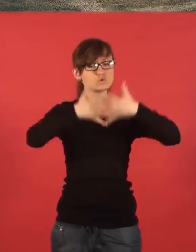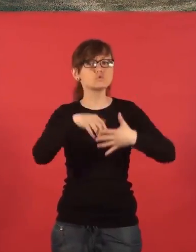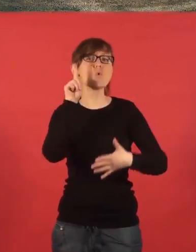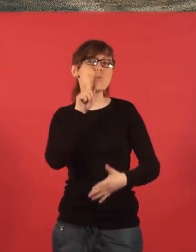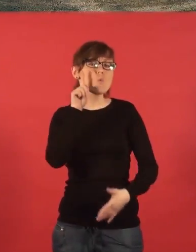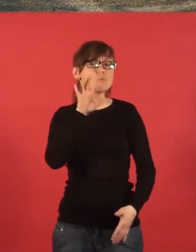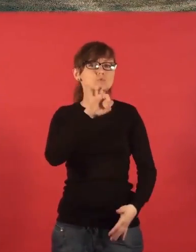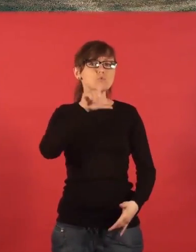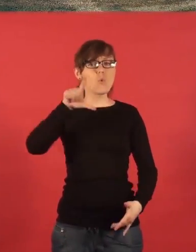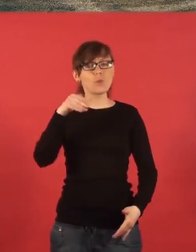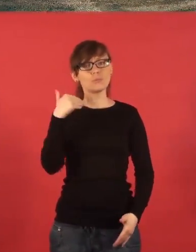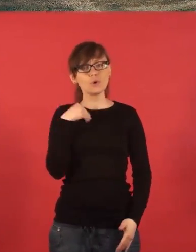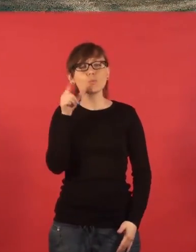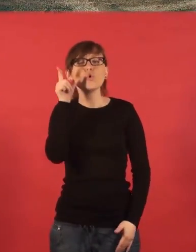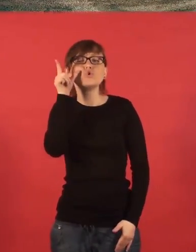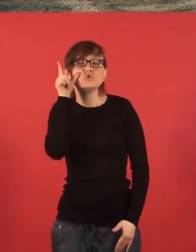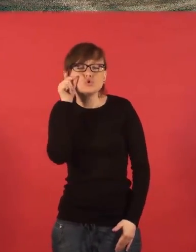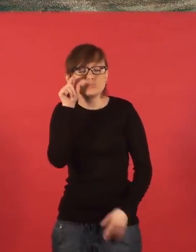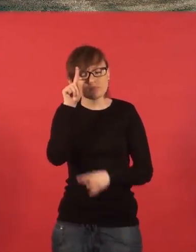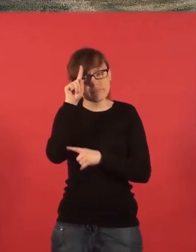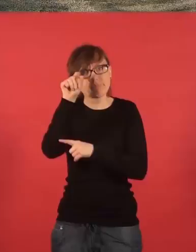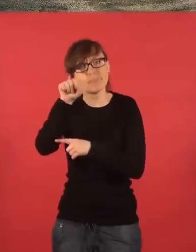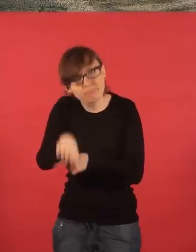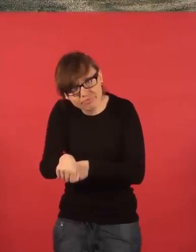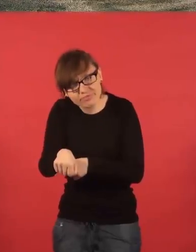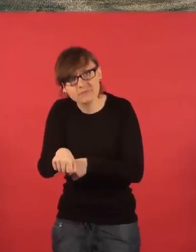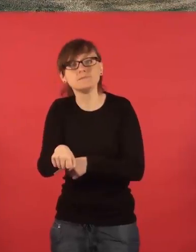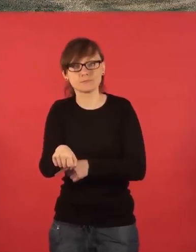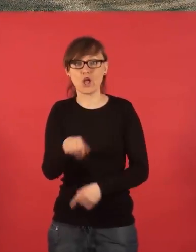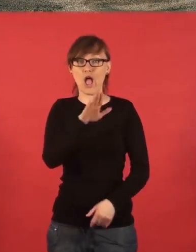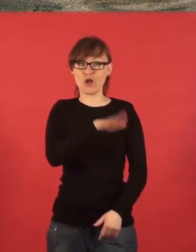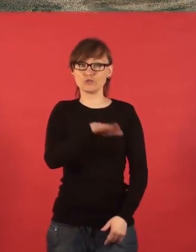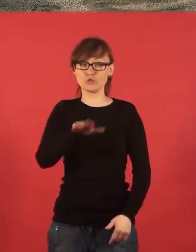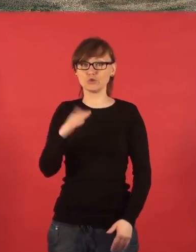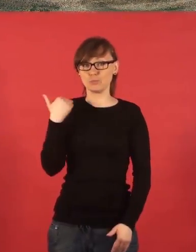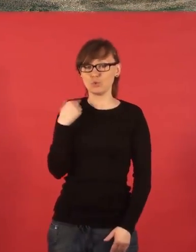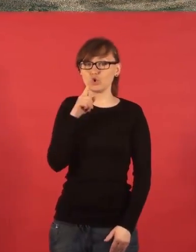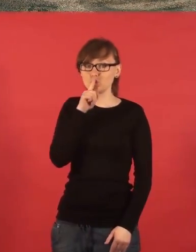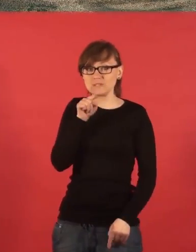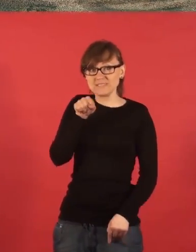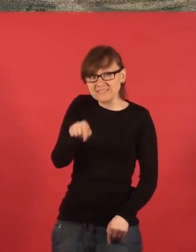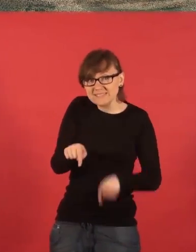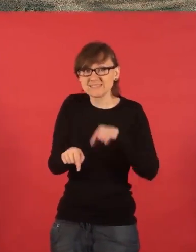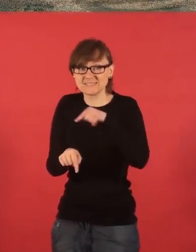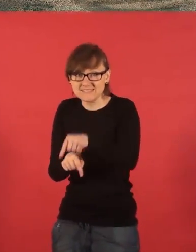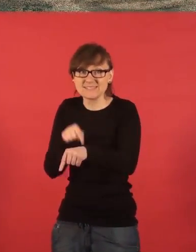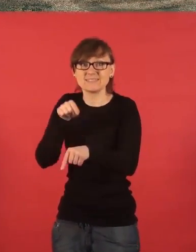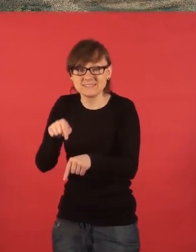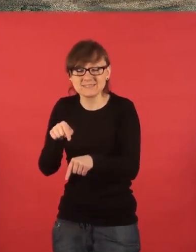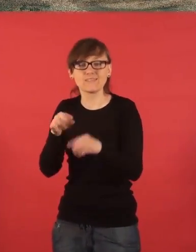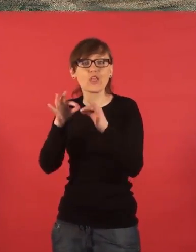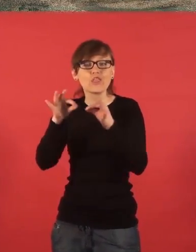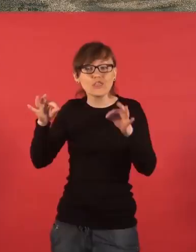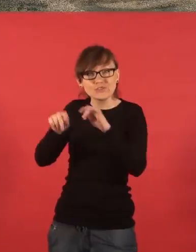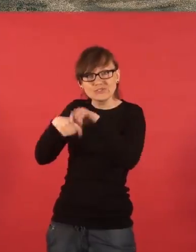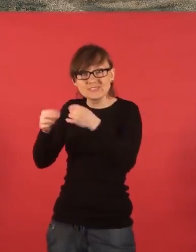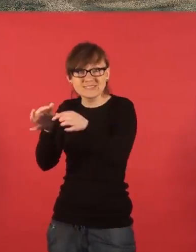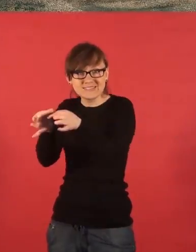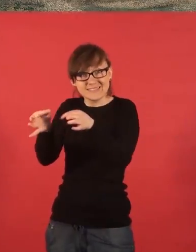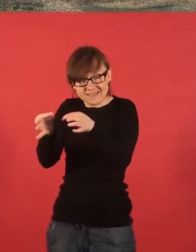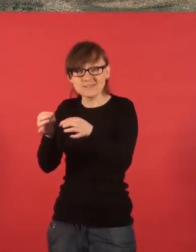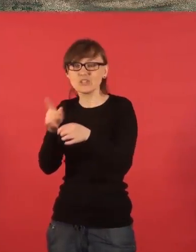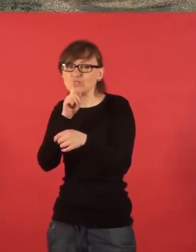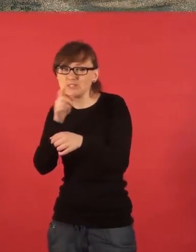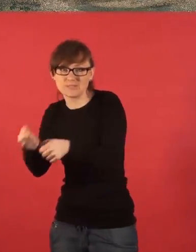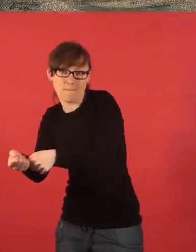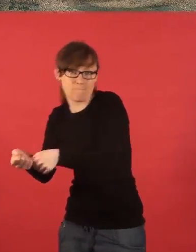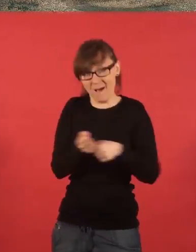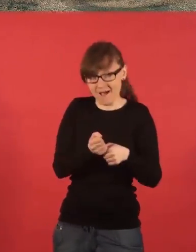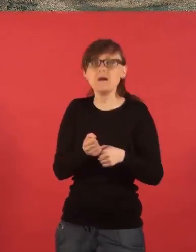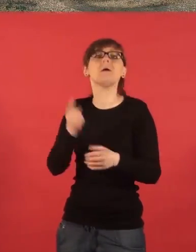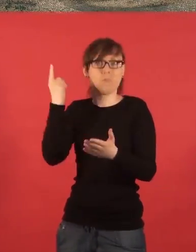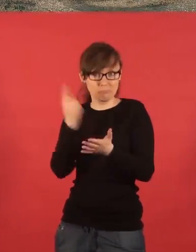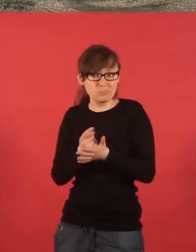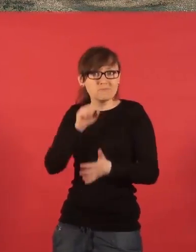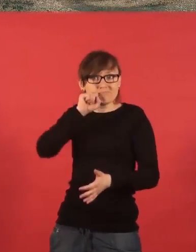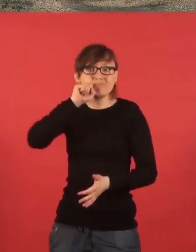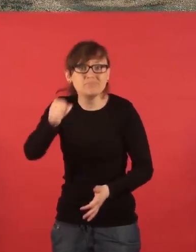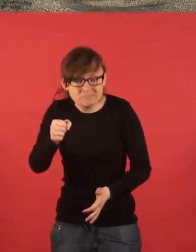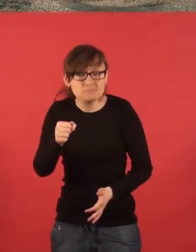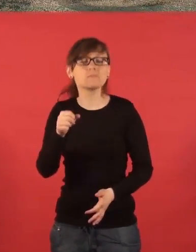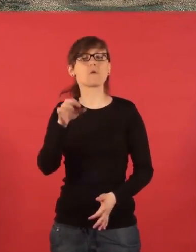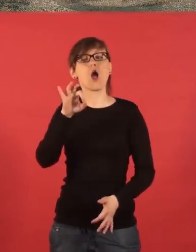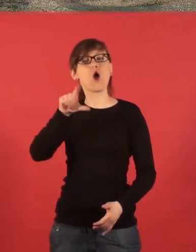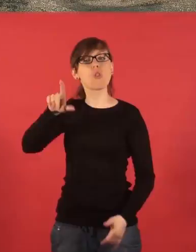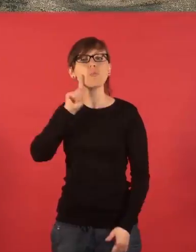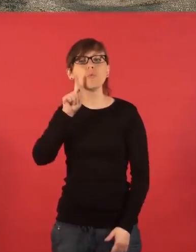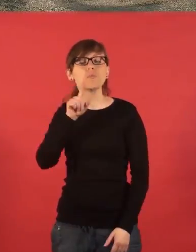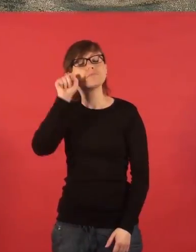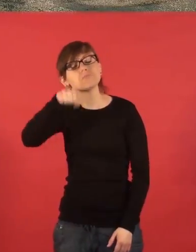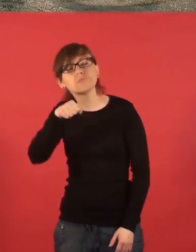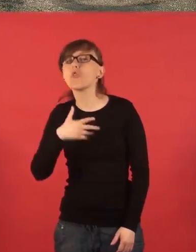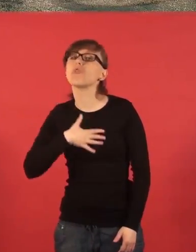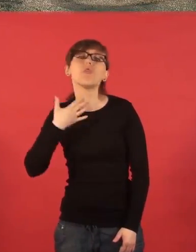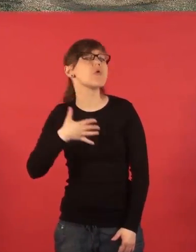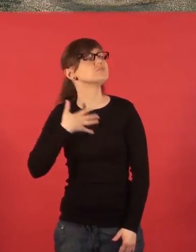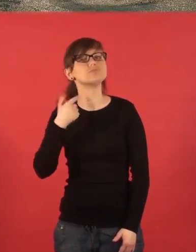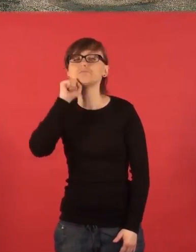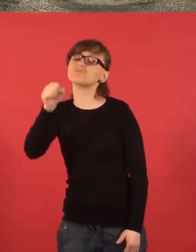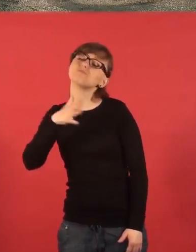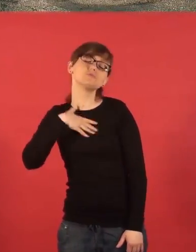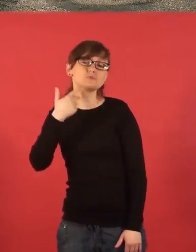Wieczorem kiedy Olle zasnął dzieci zakradły się przez drzewo do jego pokoju. Lesse pociągnął za sznurek i na jego końcu pojawił się wyrwany ząb. Olle tak mocno spał że nic nie poczuł.